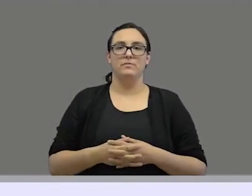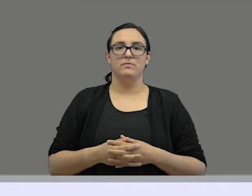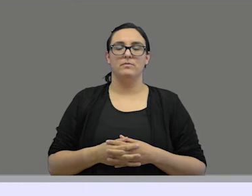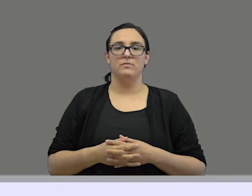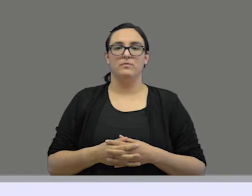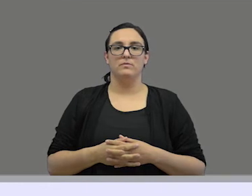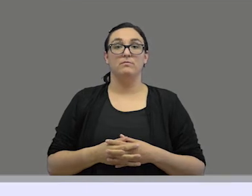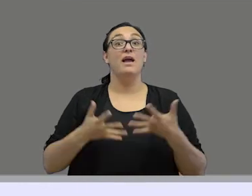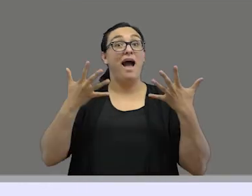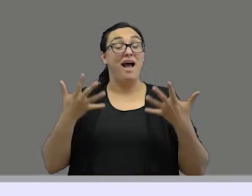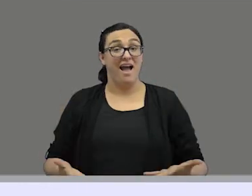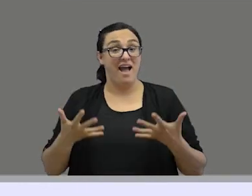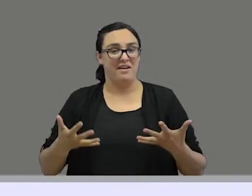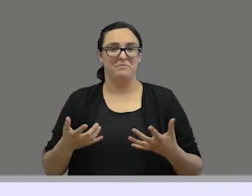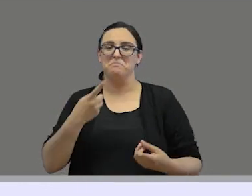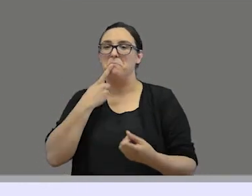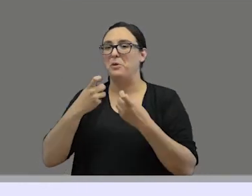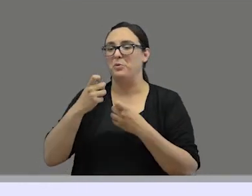Es ist Zeit für Frage Nummer 5.